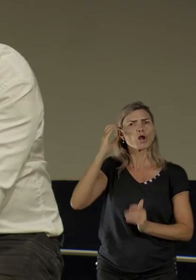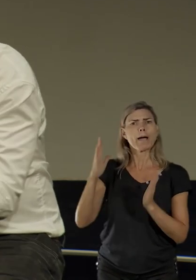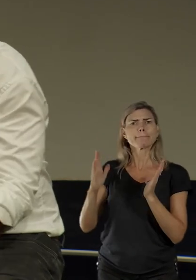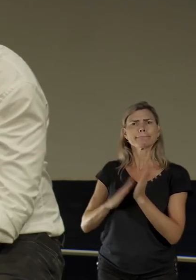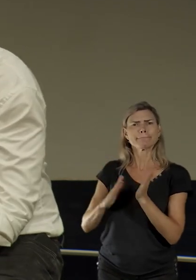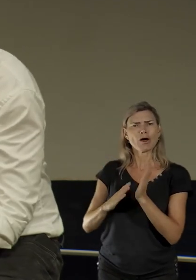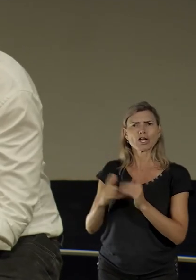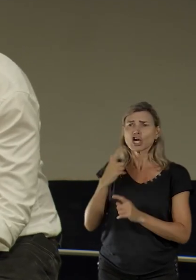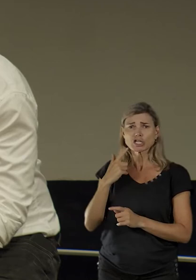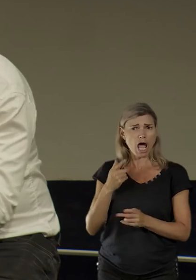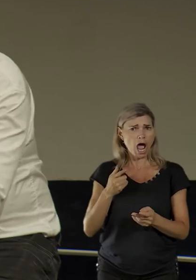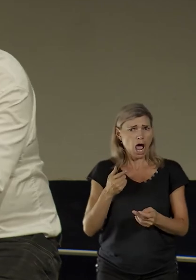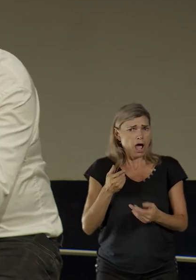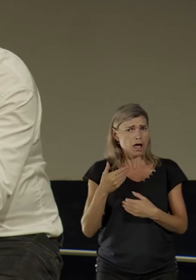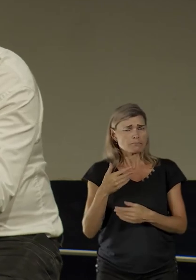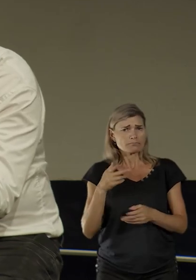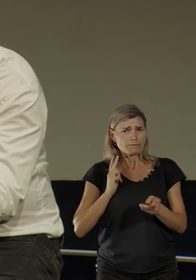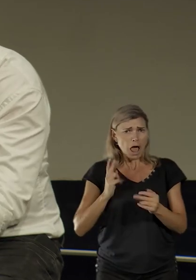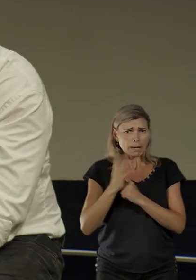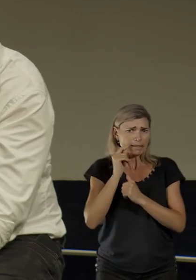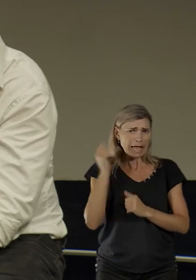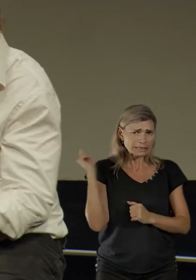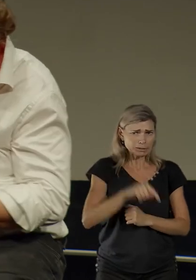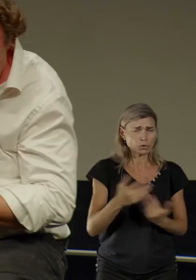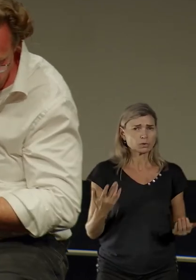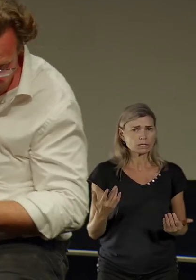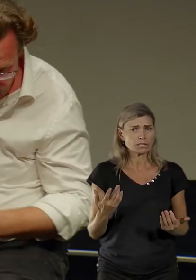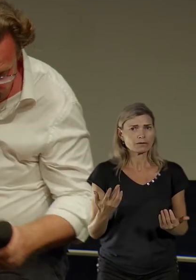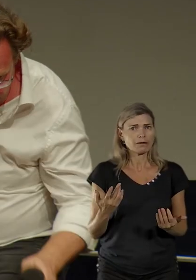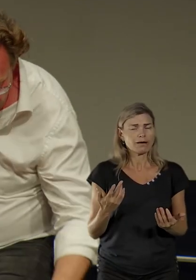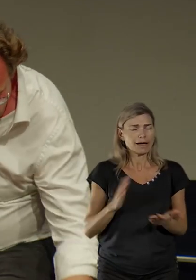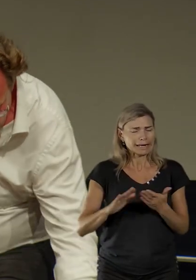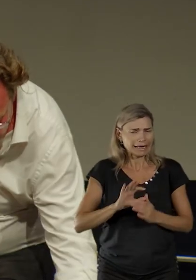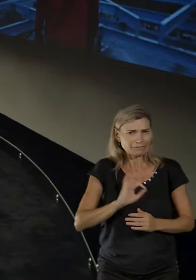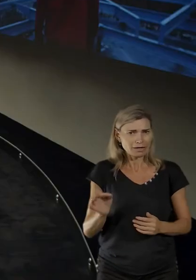A já říkám: "Já jsem v něm žil! Já jsem byl akorát malinkej!" -Pane Fischere.